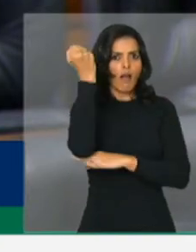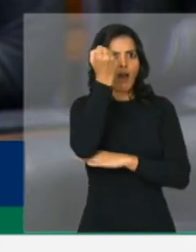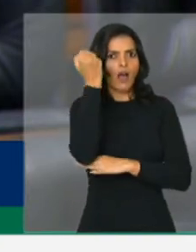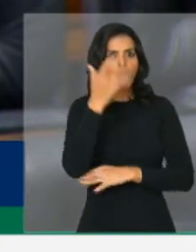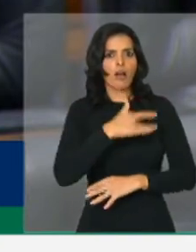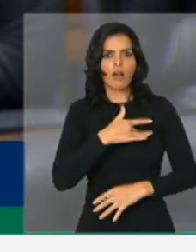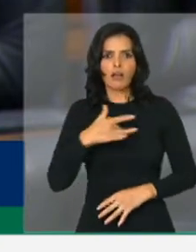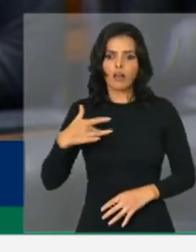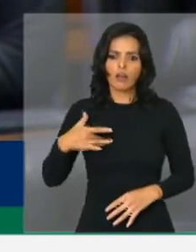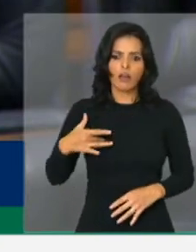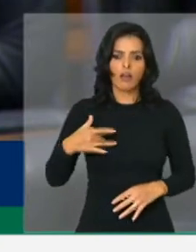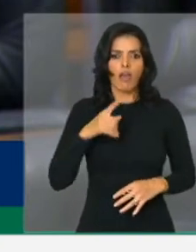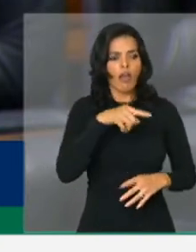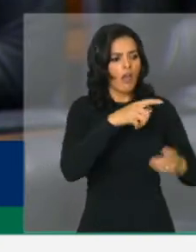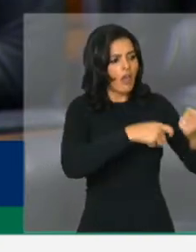E MÉDIAS EMPRESAS. ENTÃO O MÉRITO DA MEDIDA PROVISÓRIA